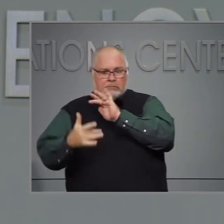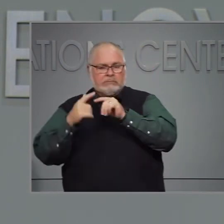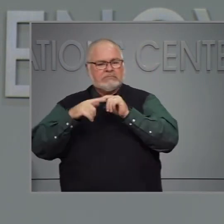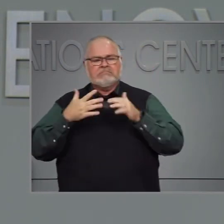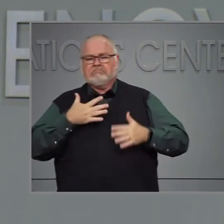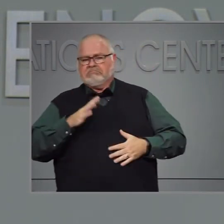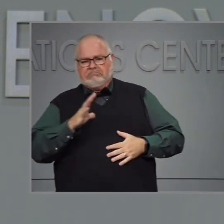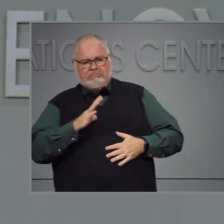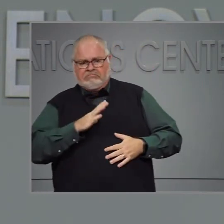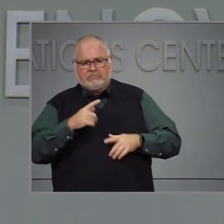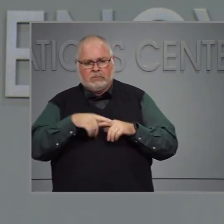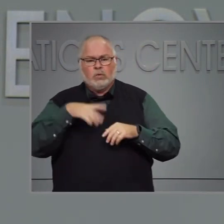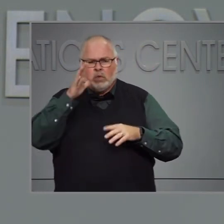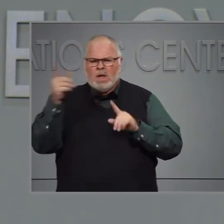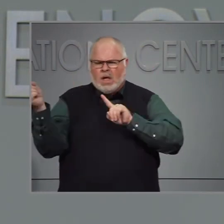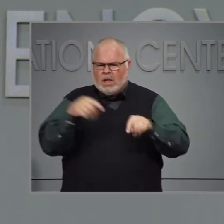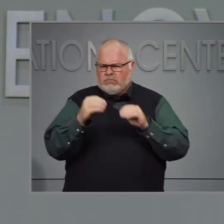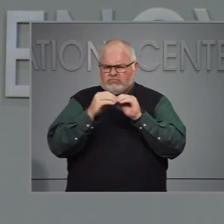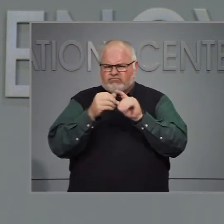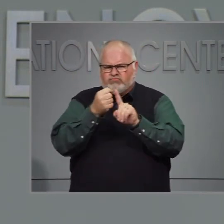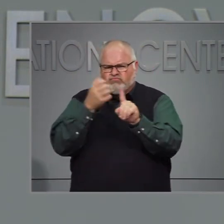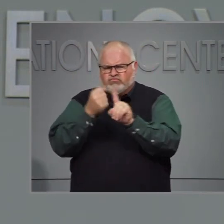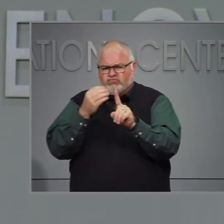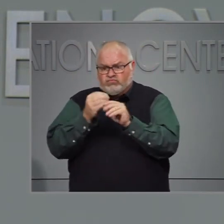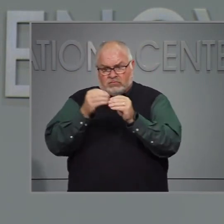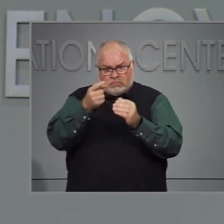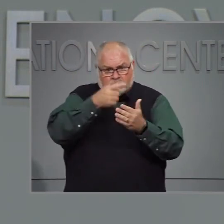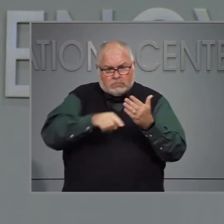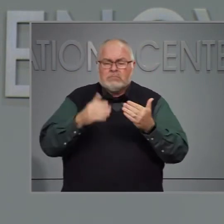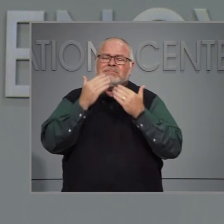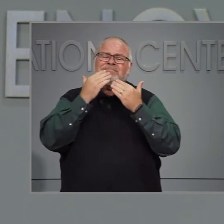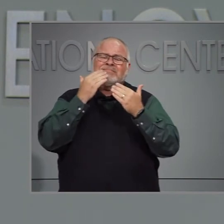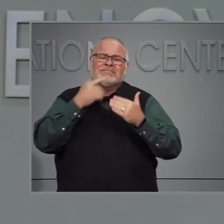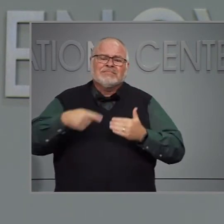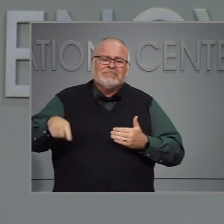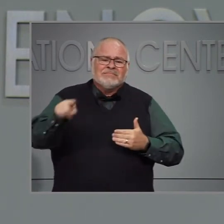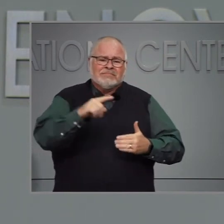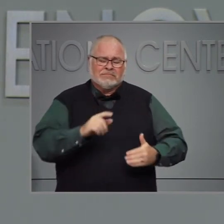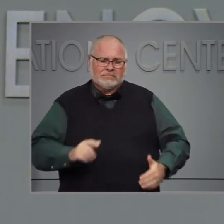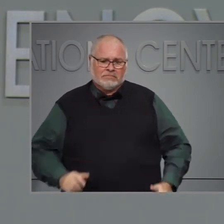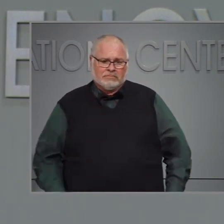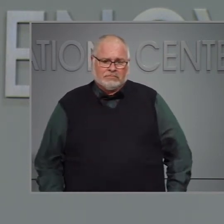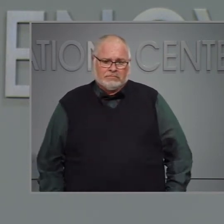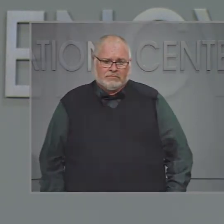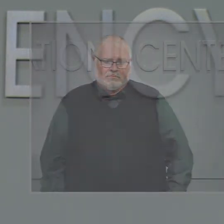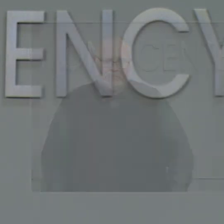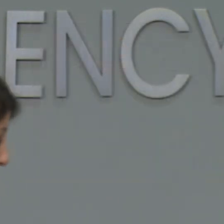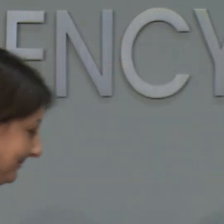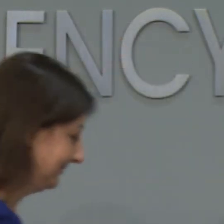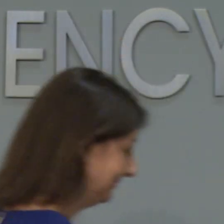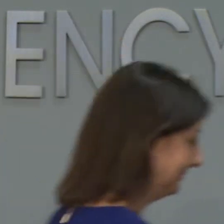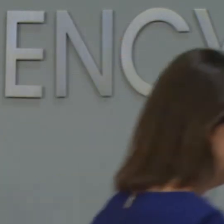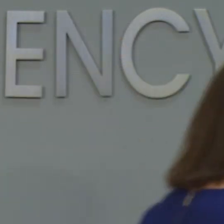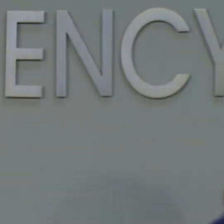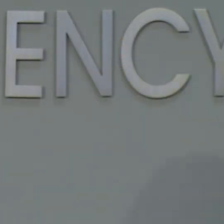preguntas, pero sin duda, regresan, hemos la próxima semana y con gusto le responde de sus dudas. Gracias.